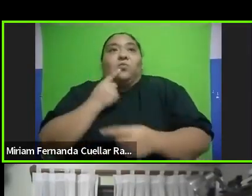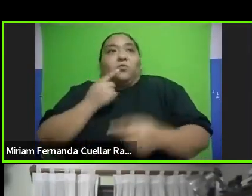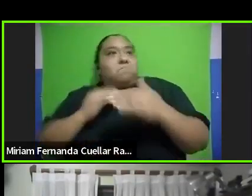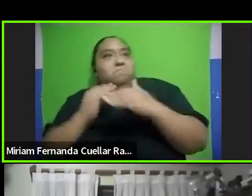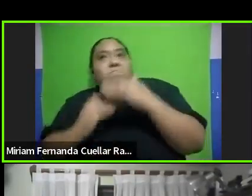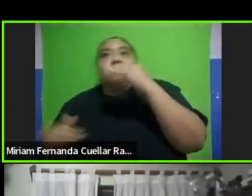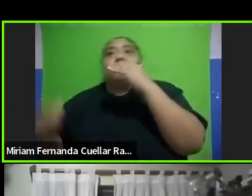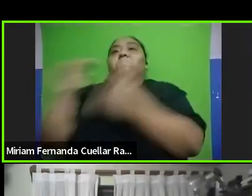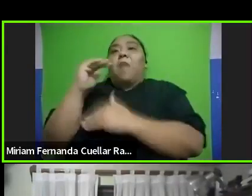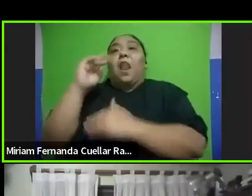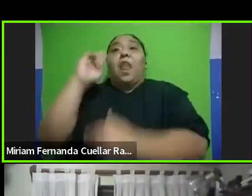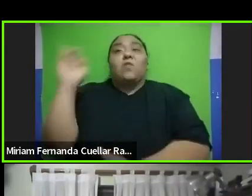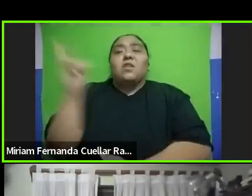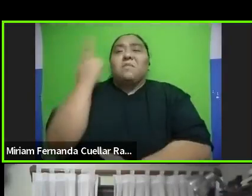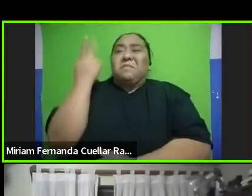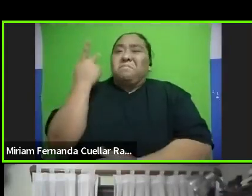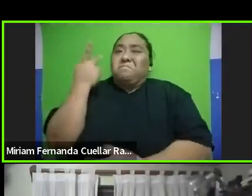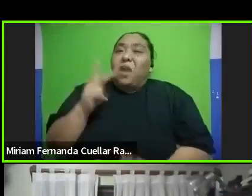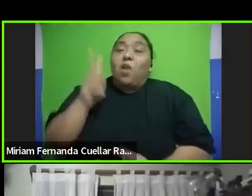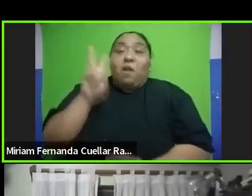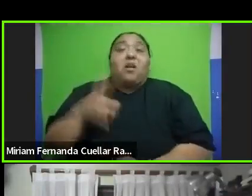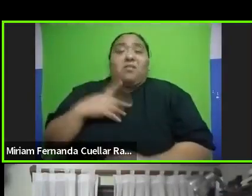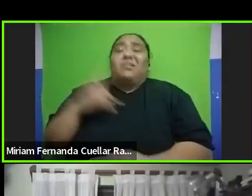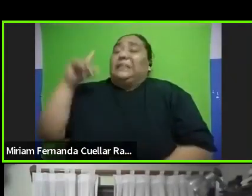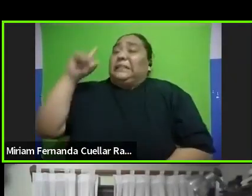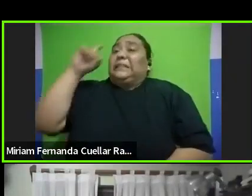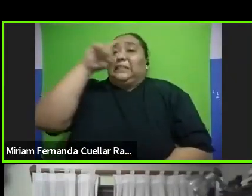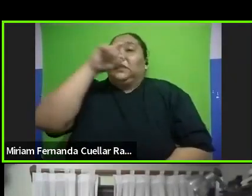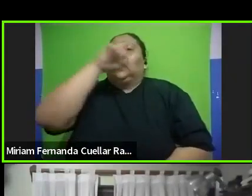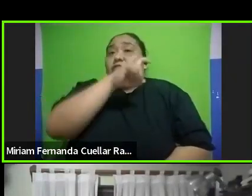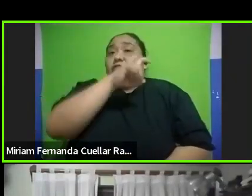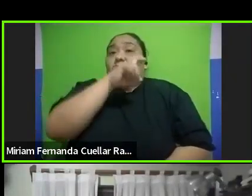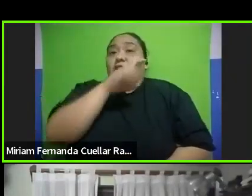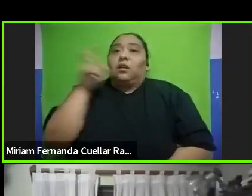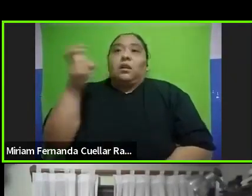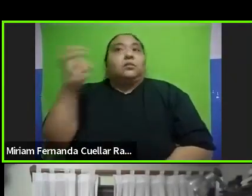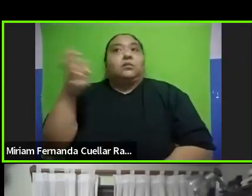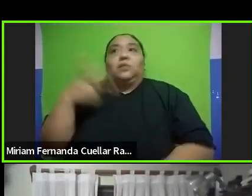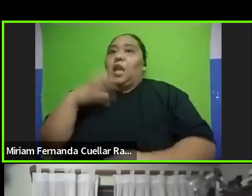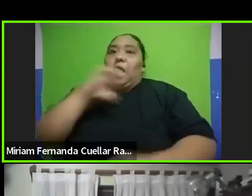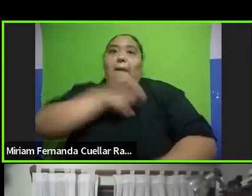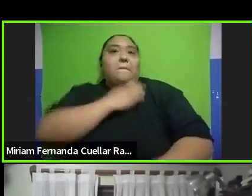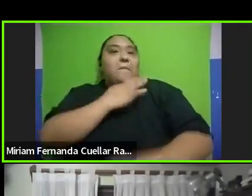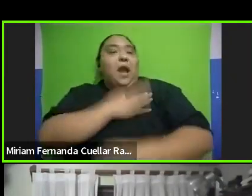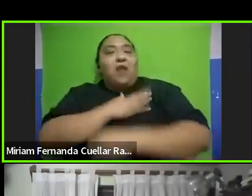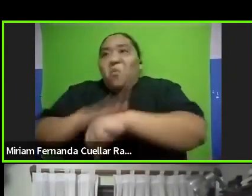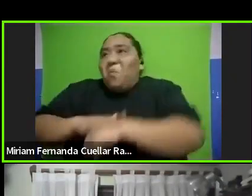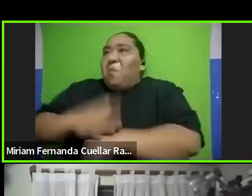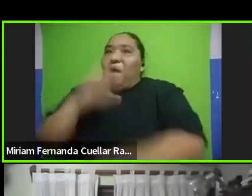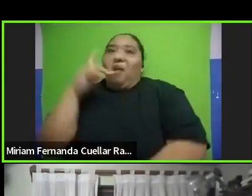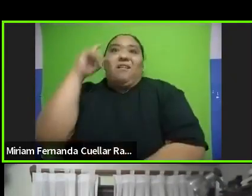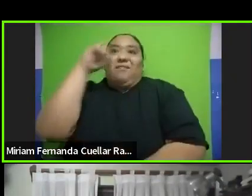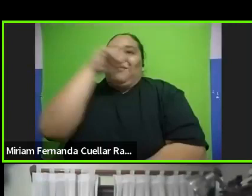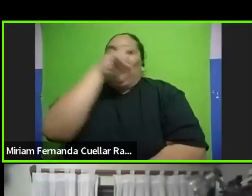cada vez más hay tesoros que acceden a la acceden a la universidad, pero con muchas muchas dificultades y, por supuesto. puesto, el español es la